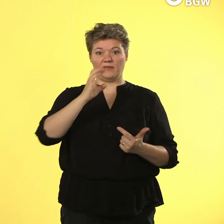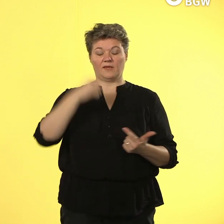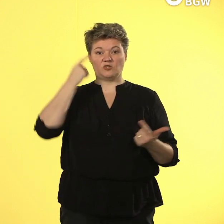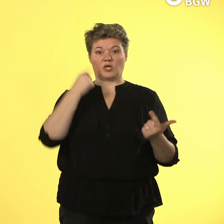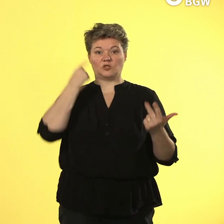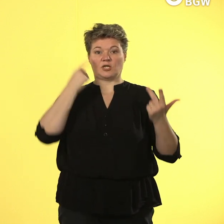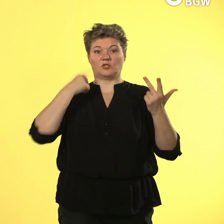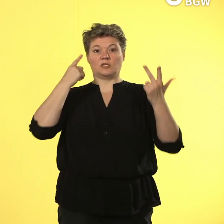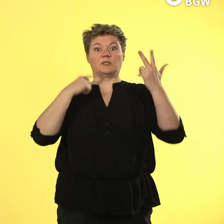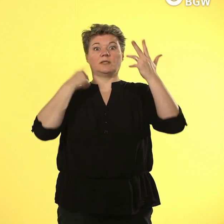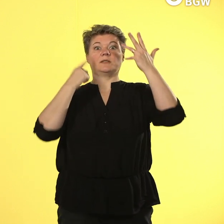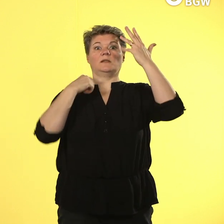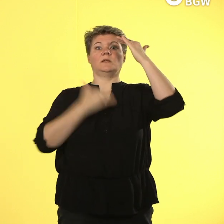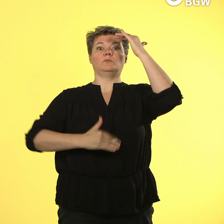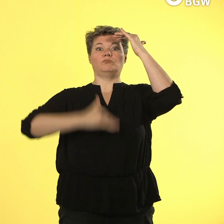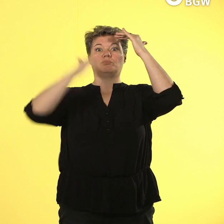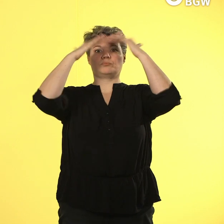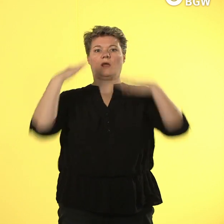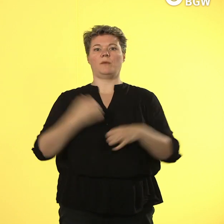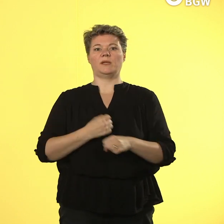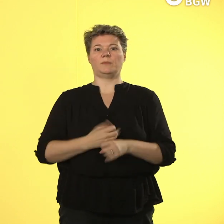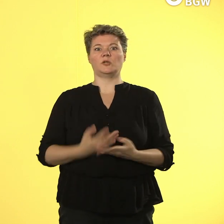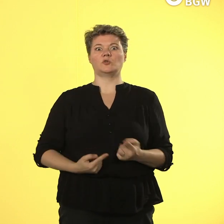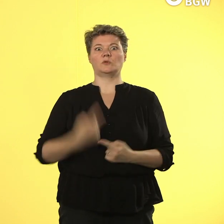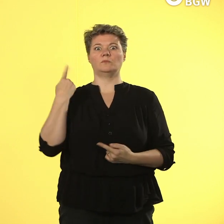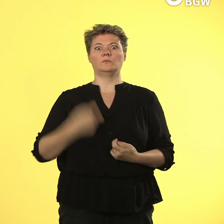mit zu viel Stress auf diese Veranstaltung treffen. Das wird nicht gut ausgehen.